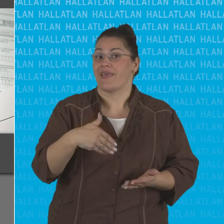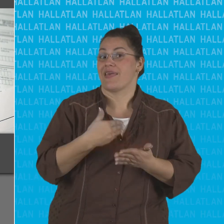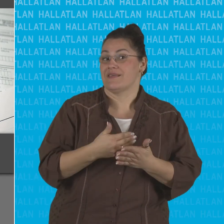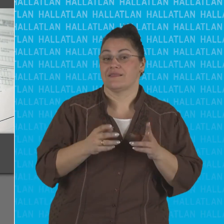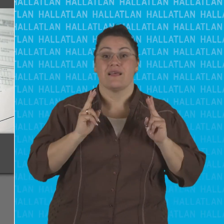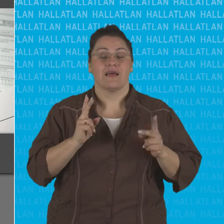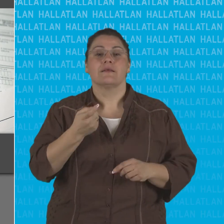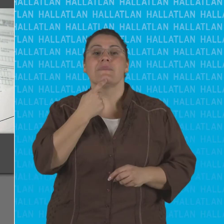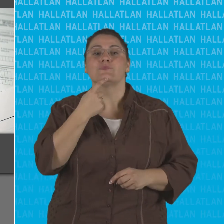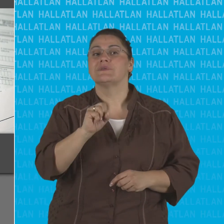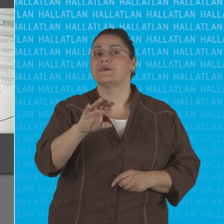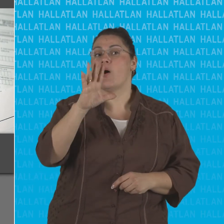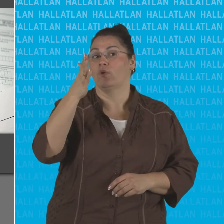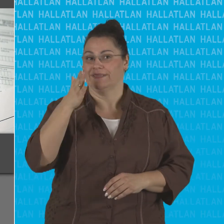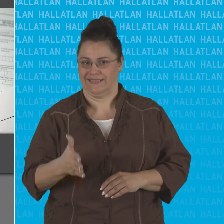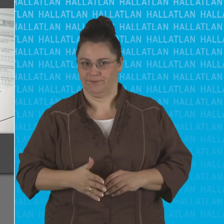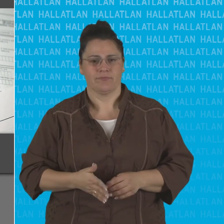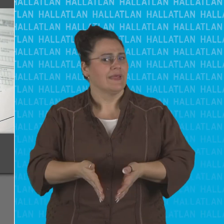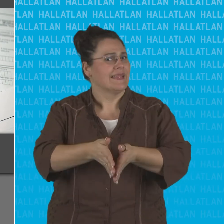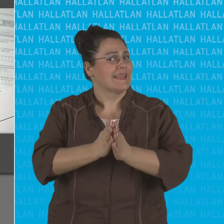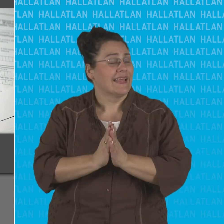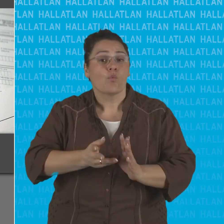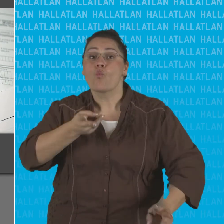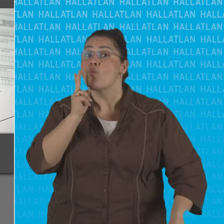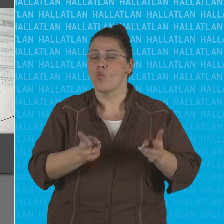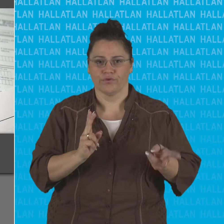Március 15. fontos dátum, mert addig lehet kérni a postázást